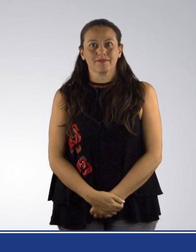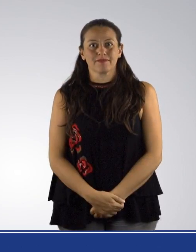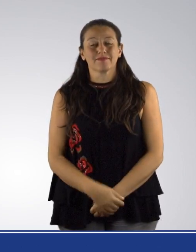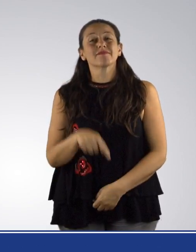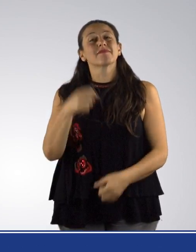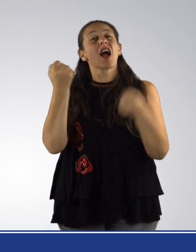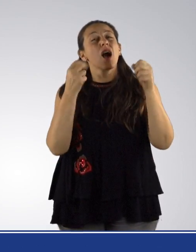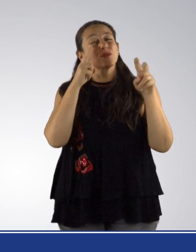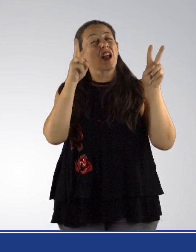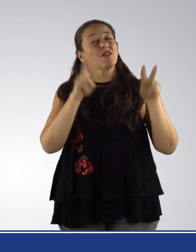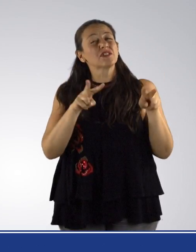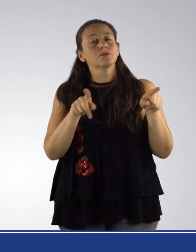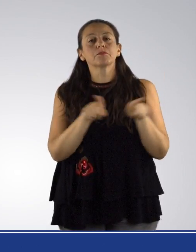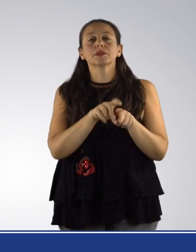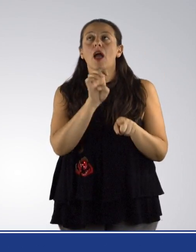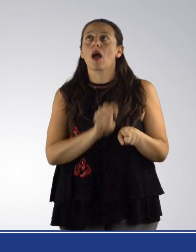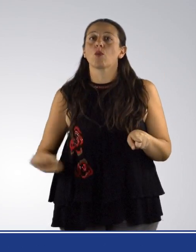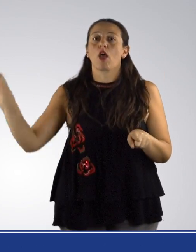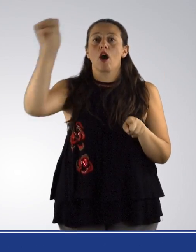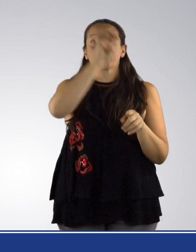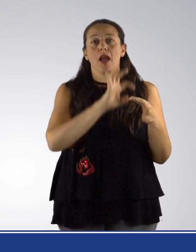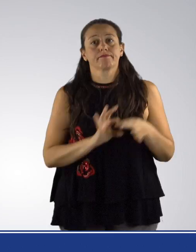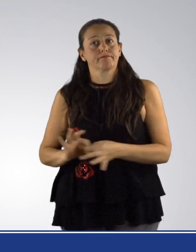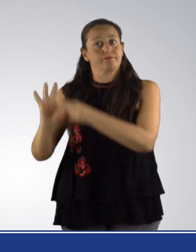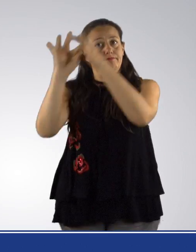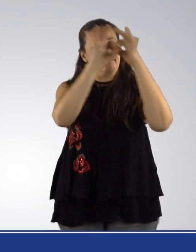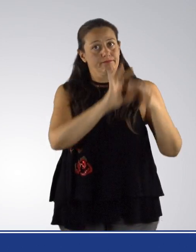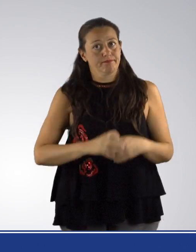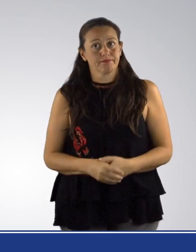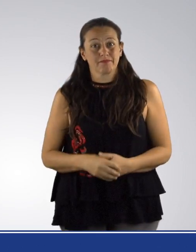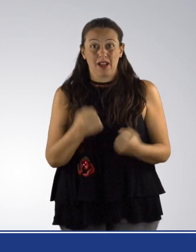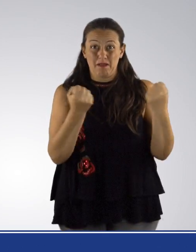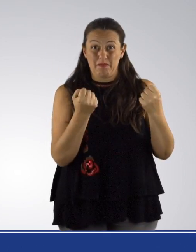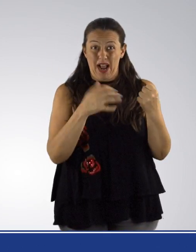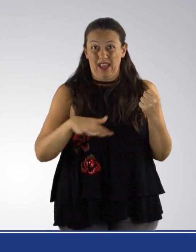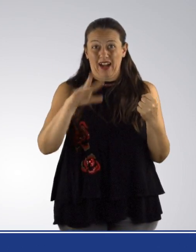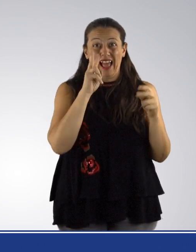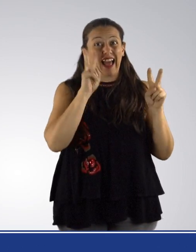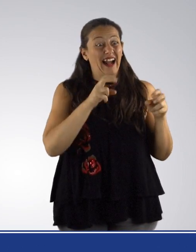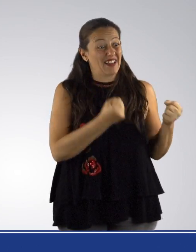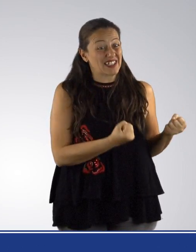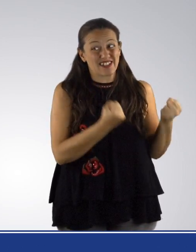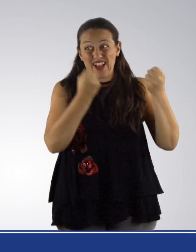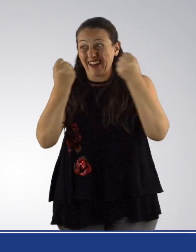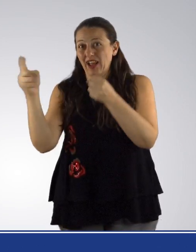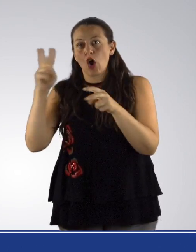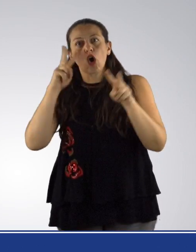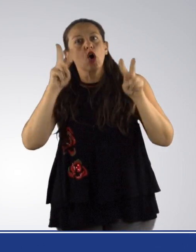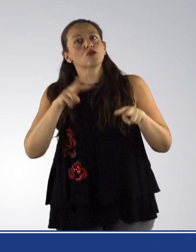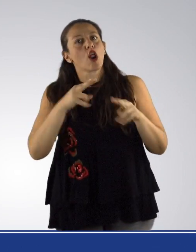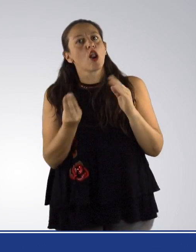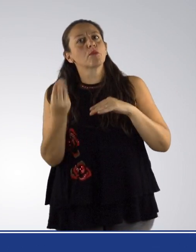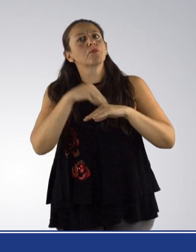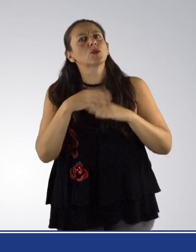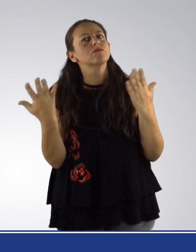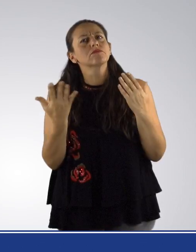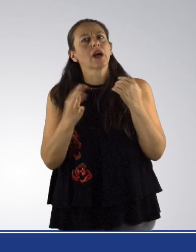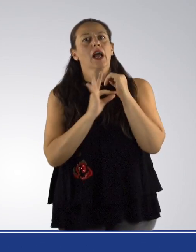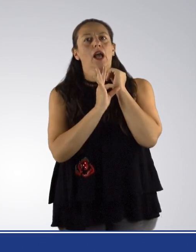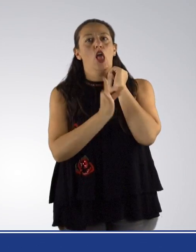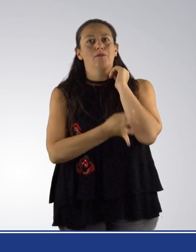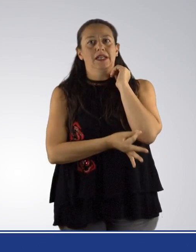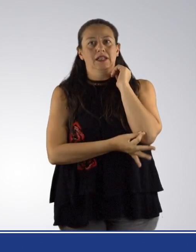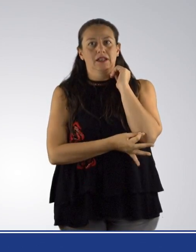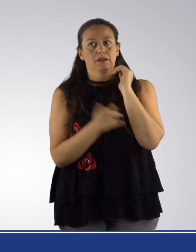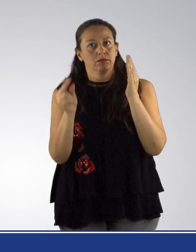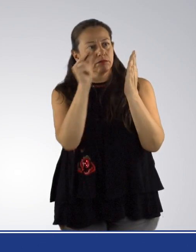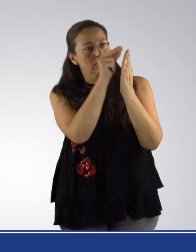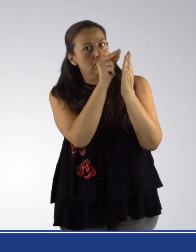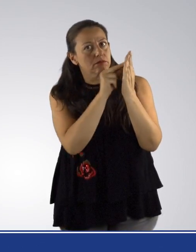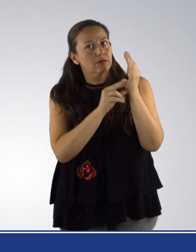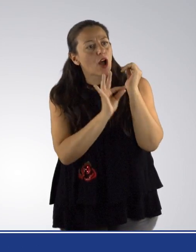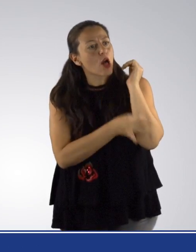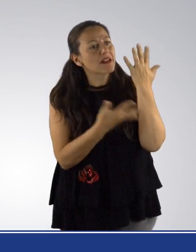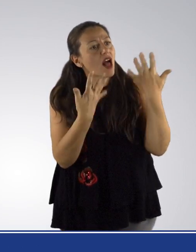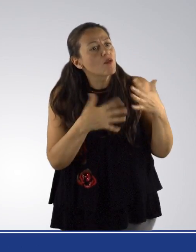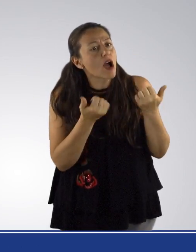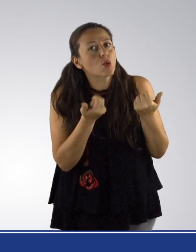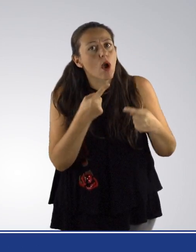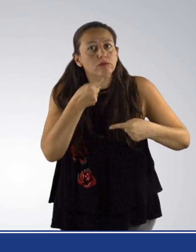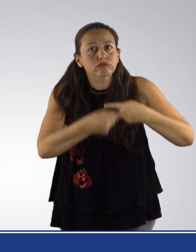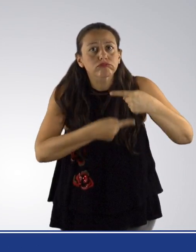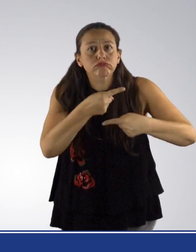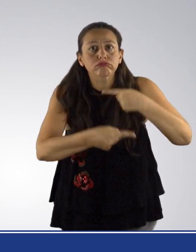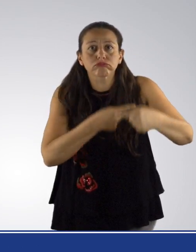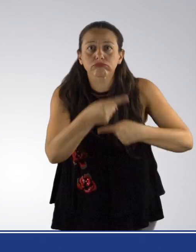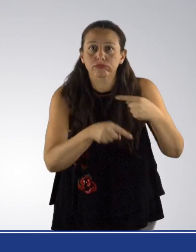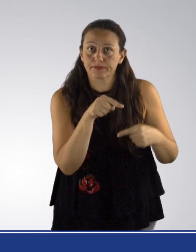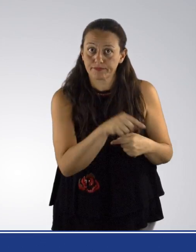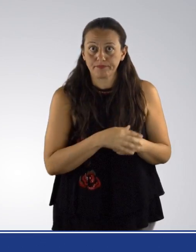Nella direttiva europea che introduce il chilometraggio dell'auto diverrà operativo dal 20 maggio 2018.